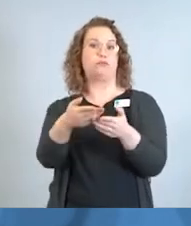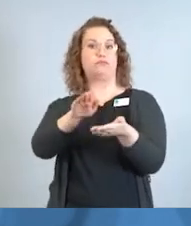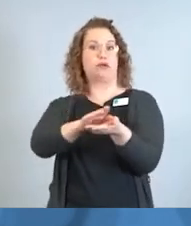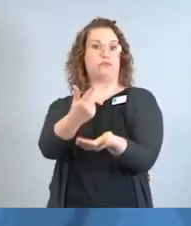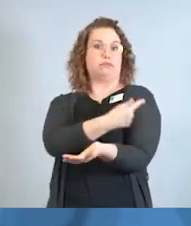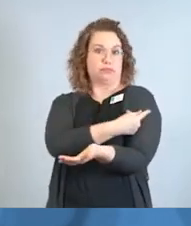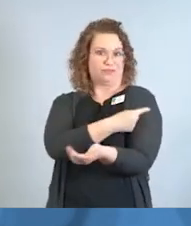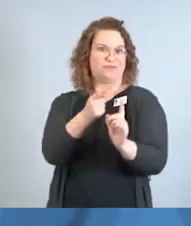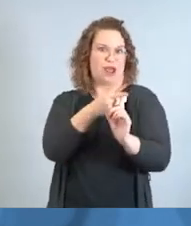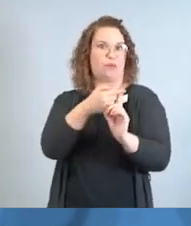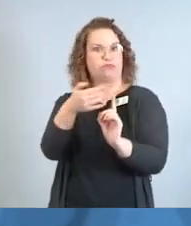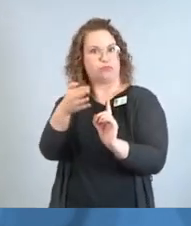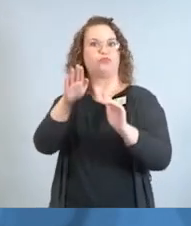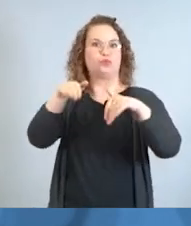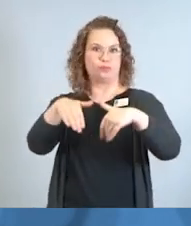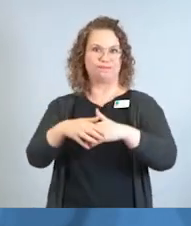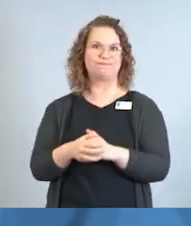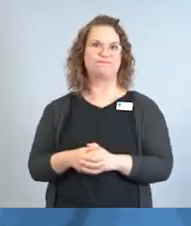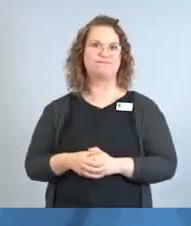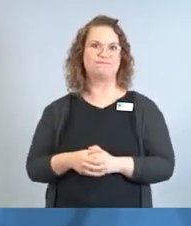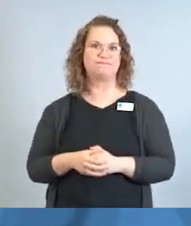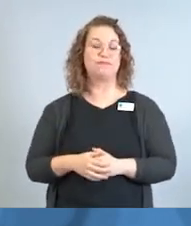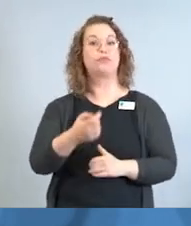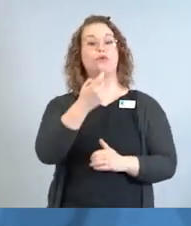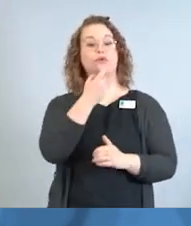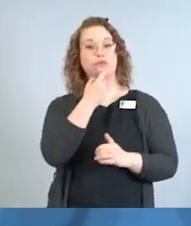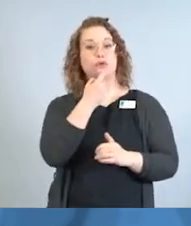Suomen rokotuskattavuudesta ja annetuista annoksista: